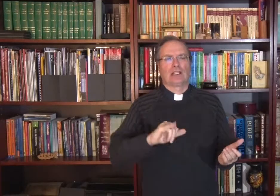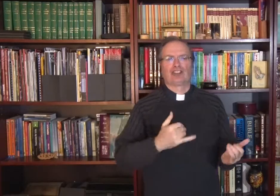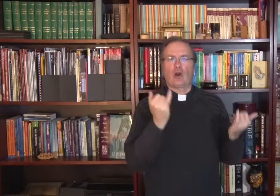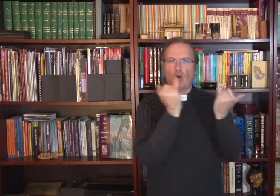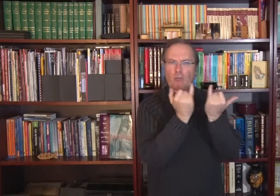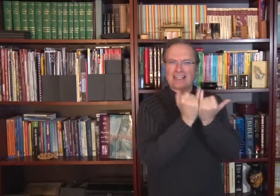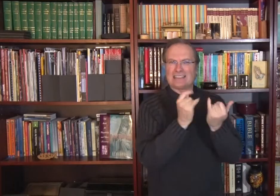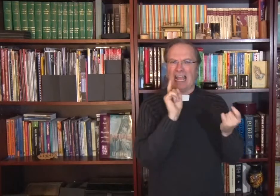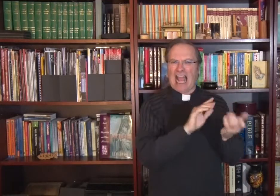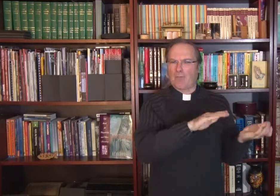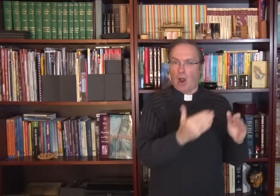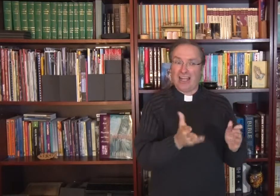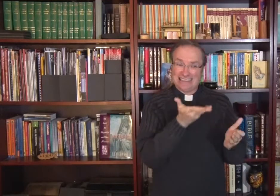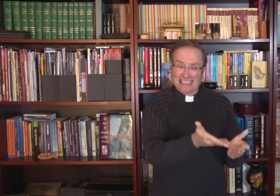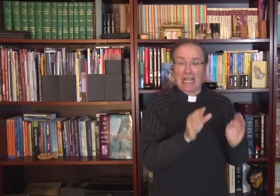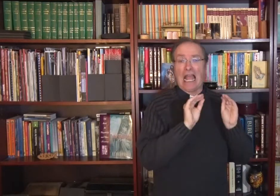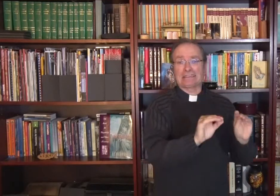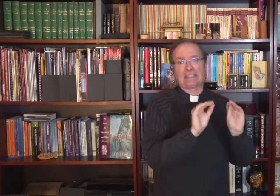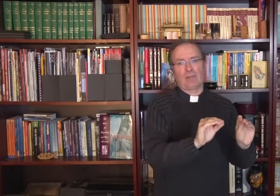J’ai combattu à mort cet enseignement,